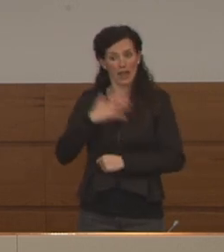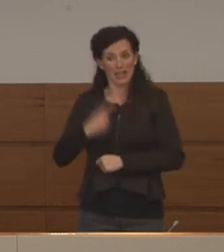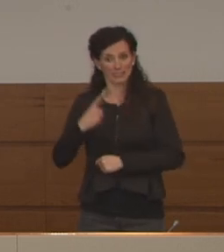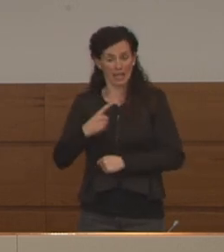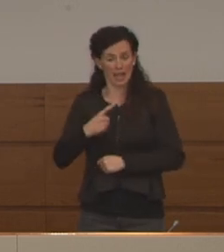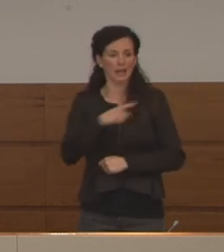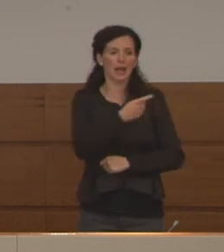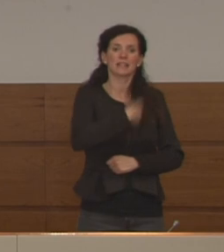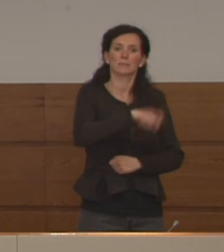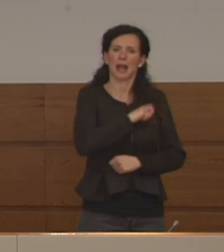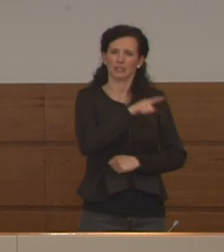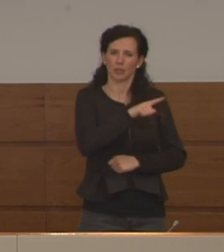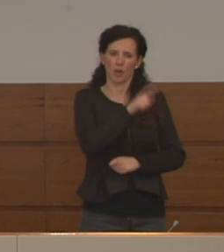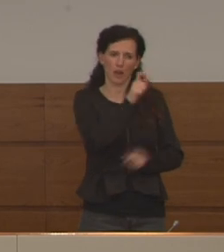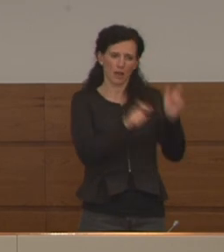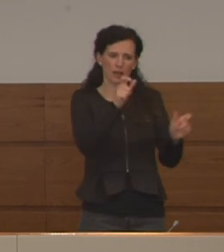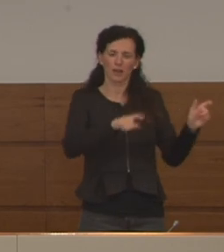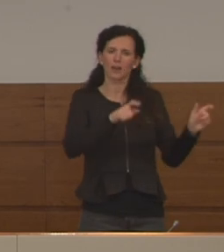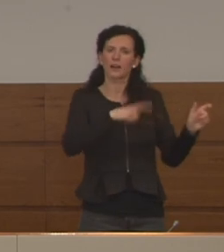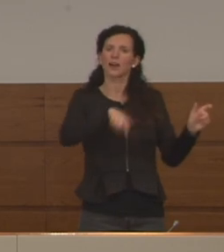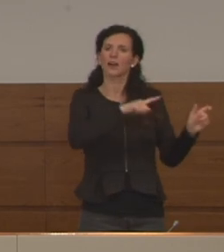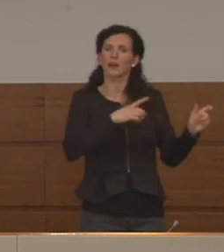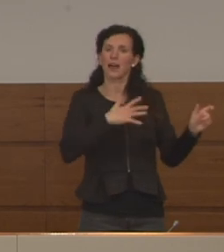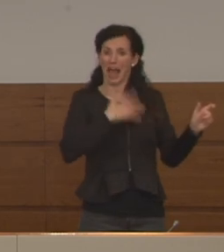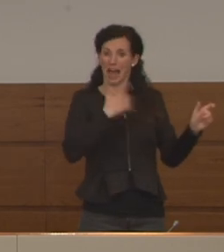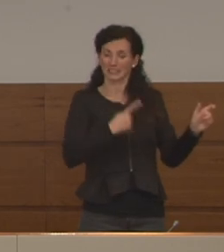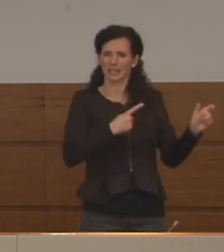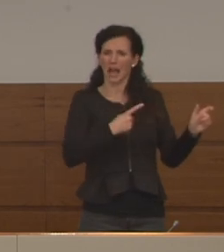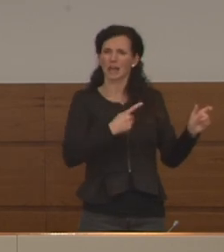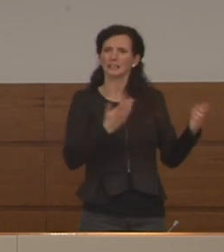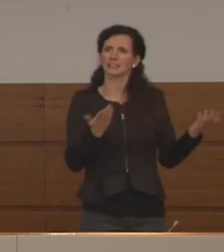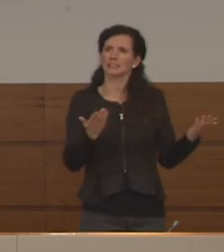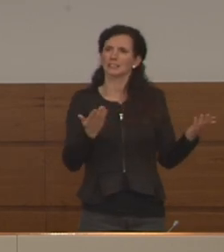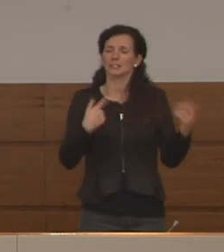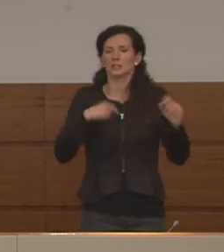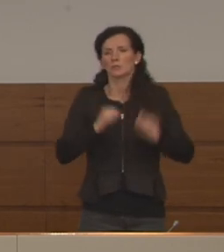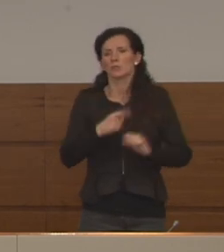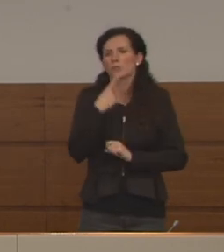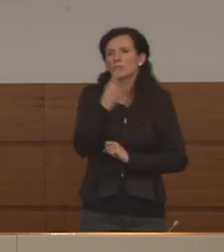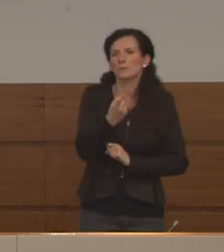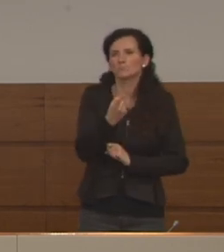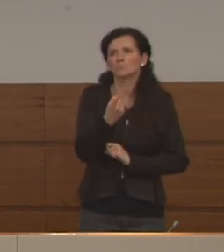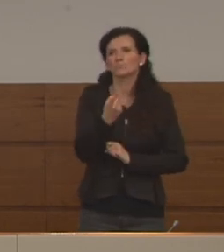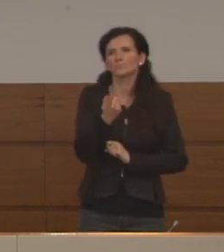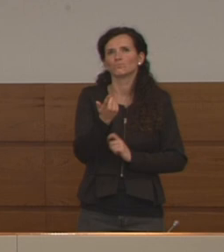anziana hanno un tipo di, perdonatemi i termini, di gestione dal punto di vista